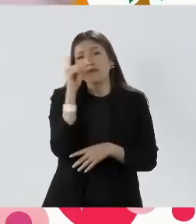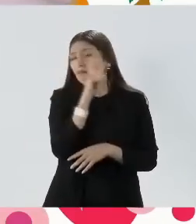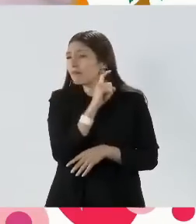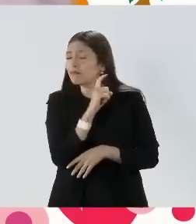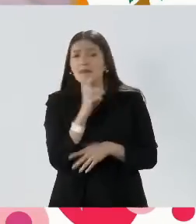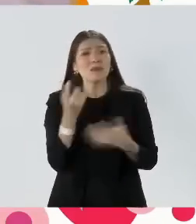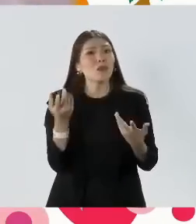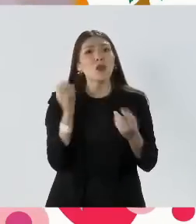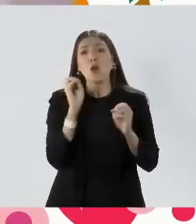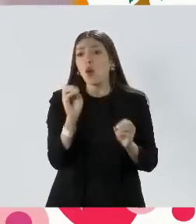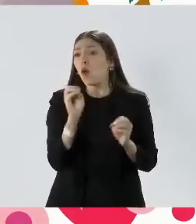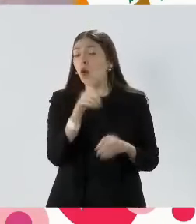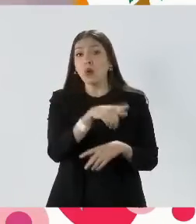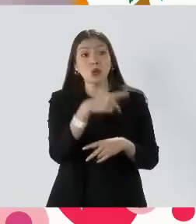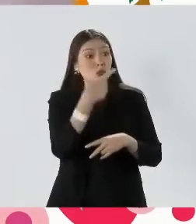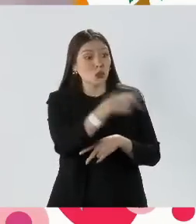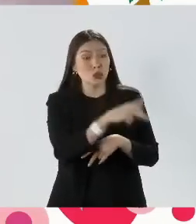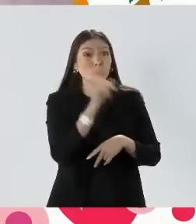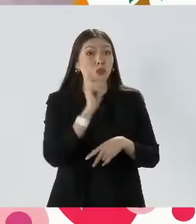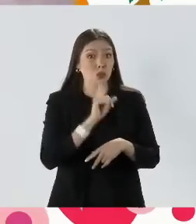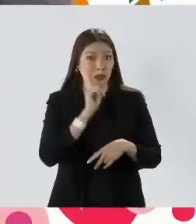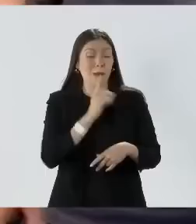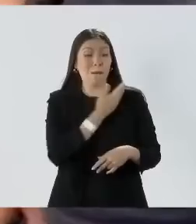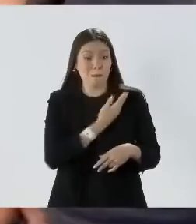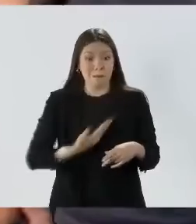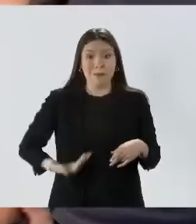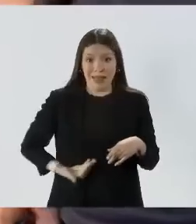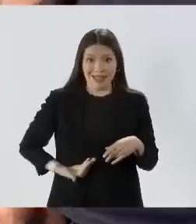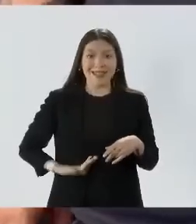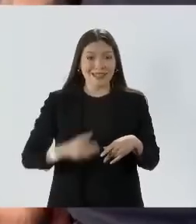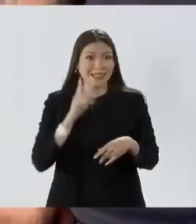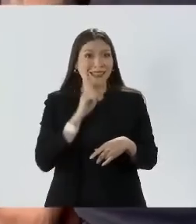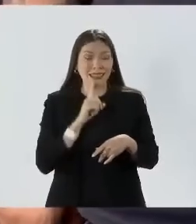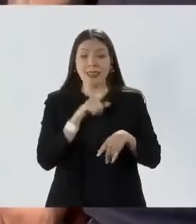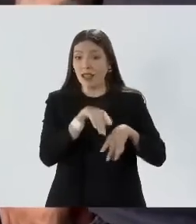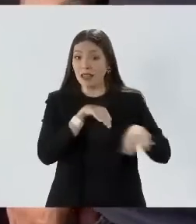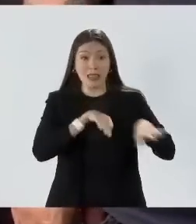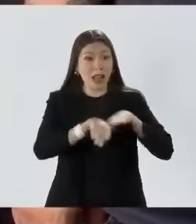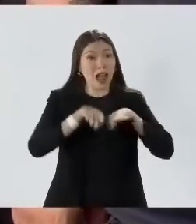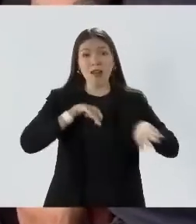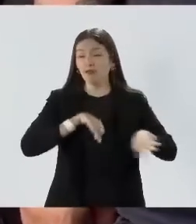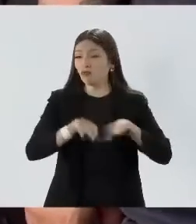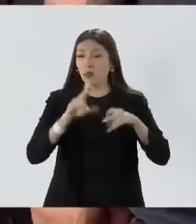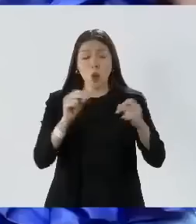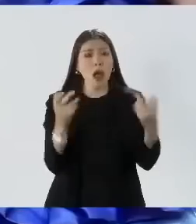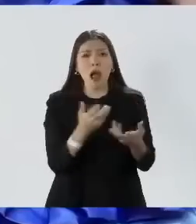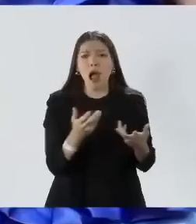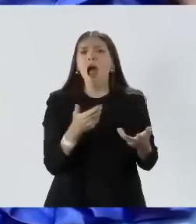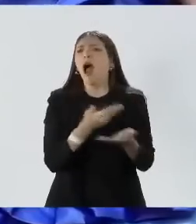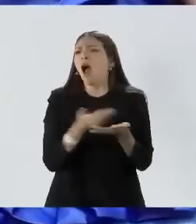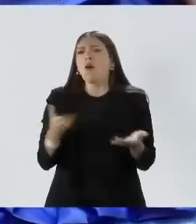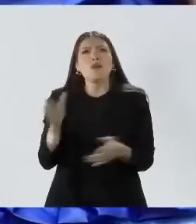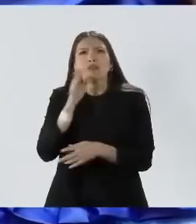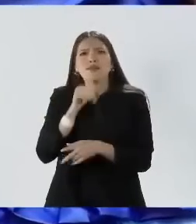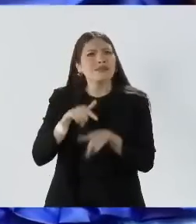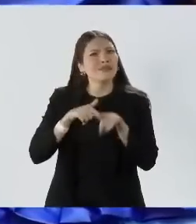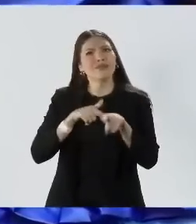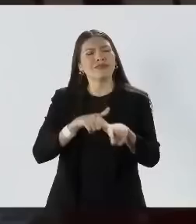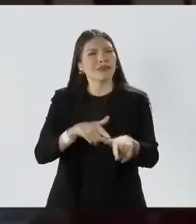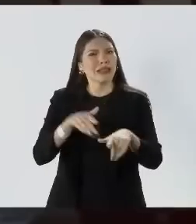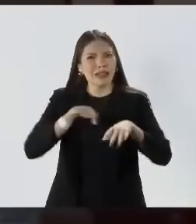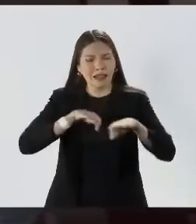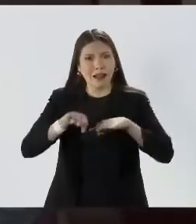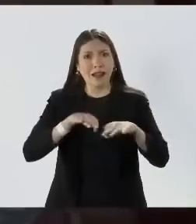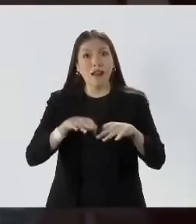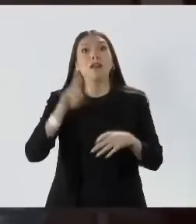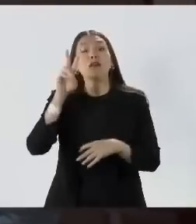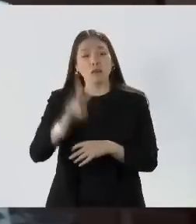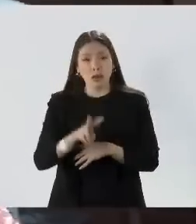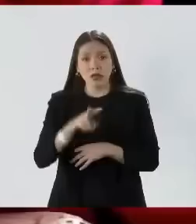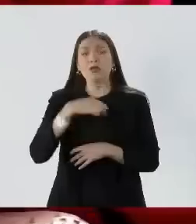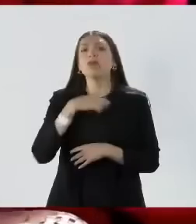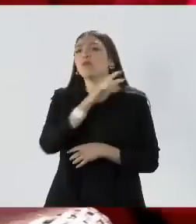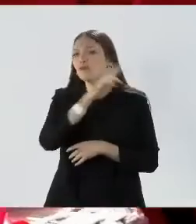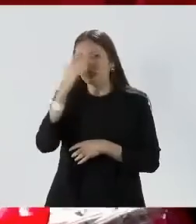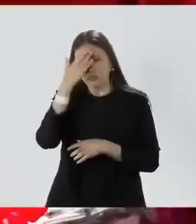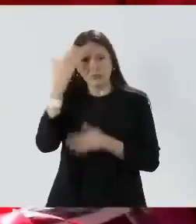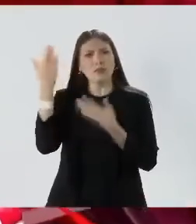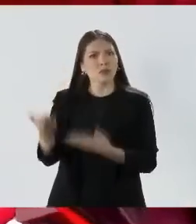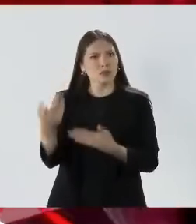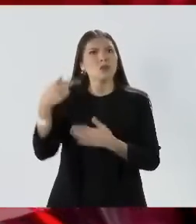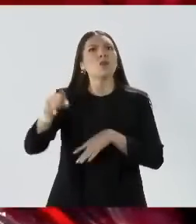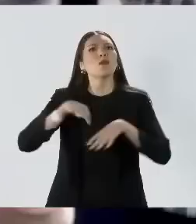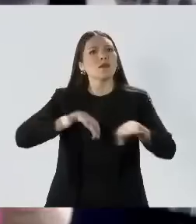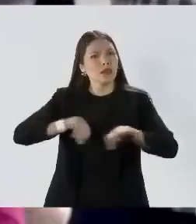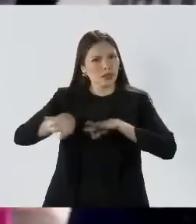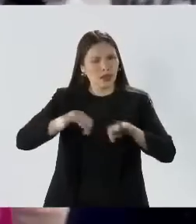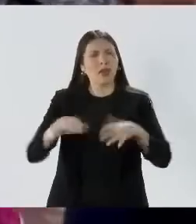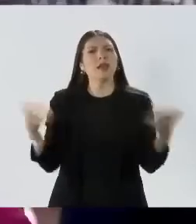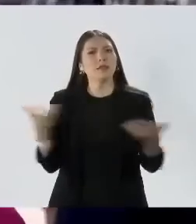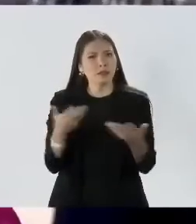realizado por nuestra presidenta y Asimismo quiero reconocer el gran trabajo que dejó guadarrama